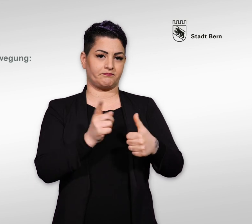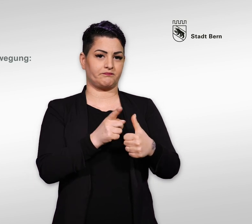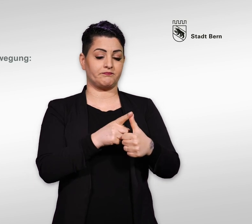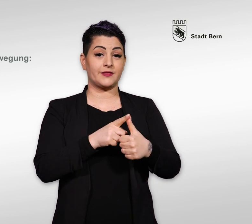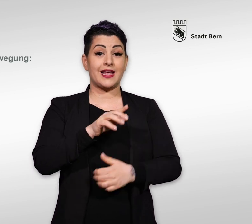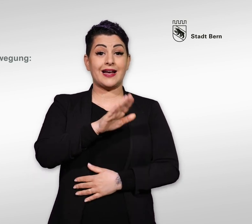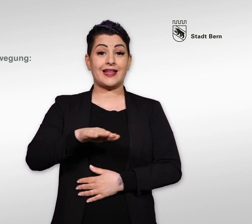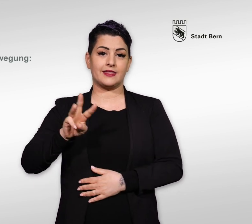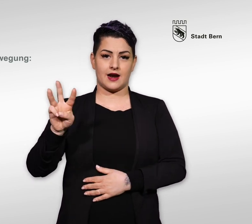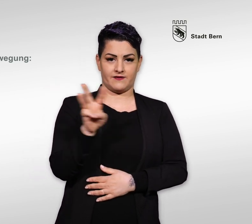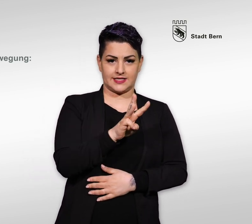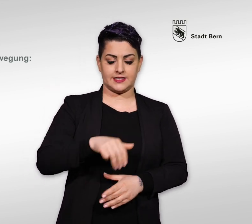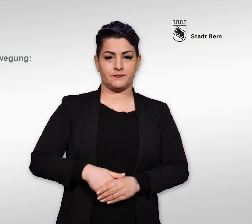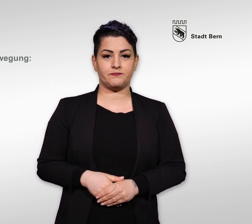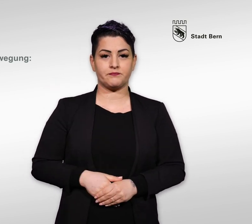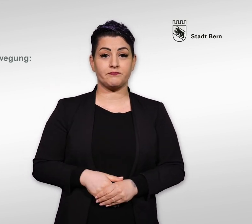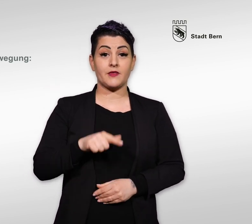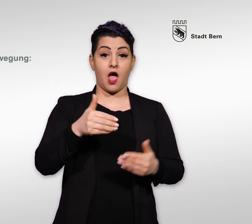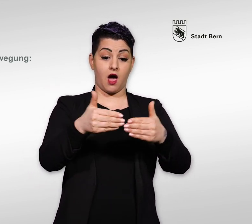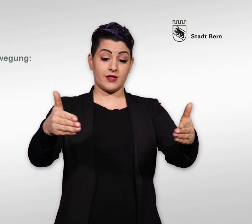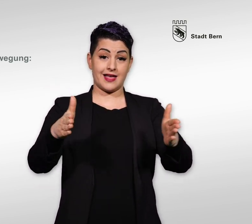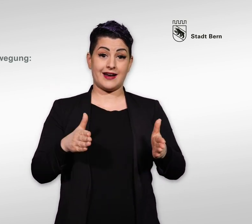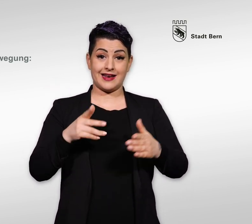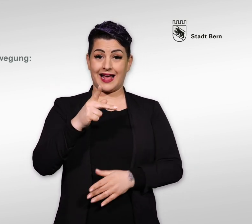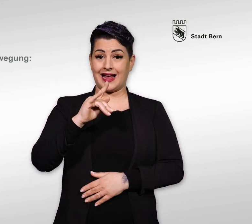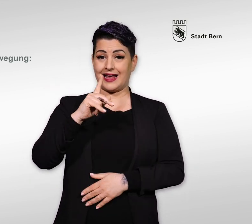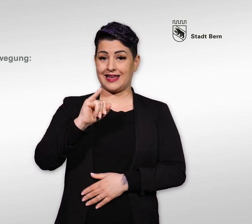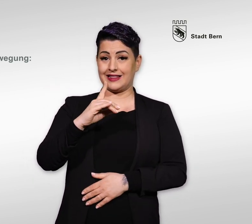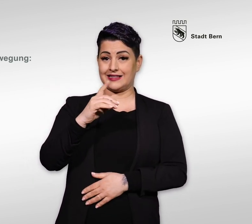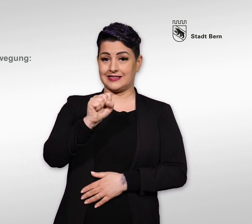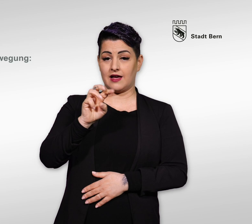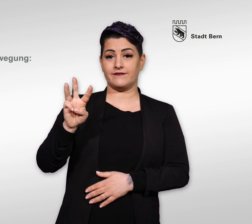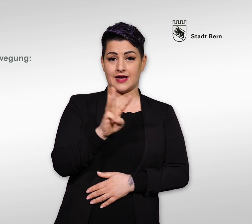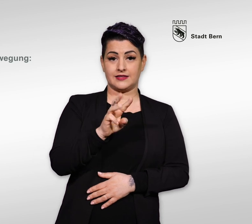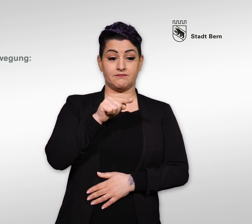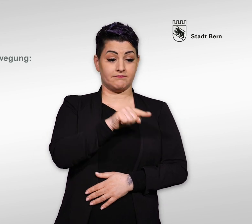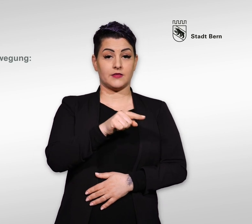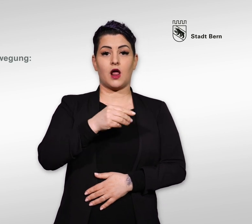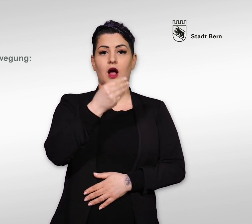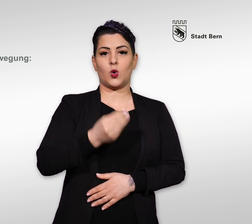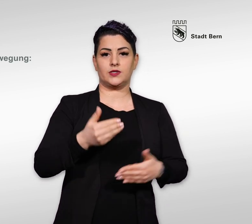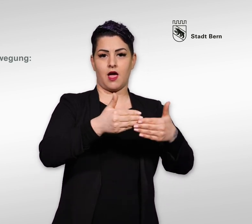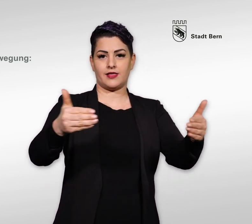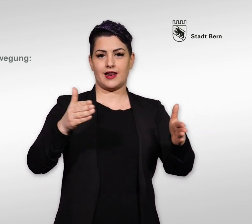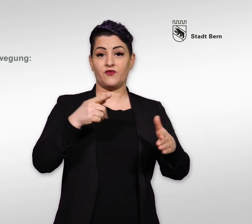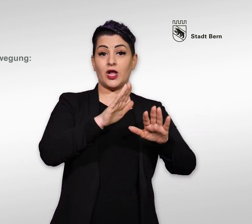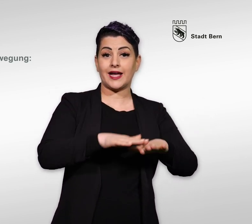Kidswest Das Atelier Kidswest ist das freie Kunstatelier für Kinder